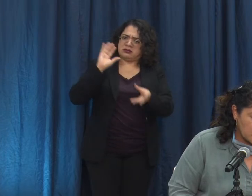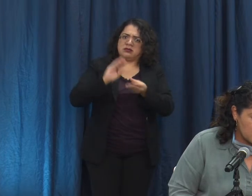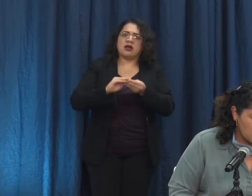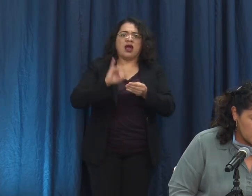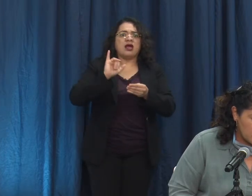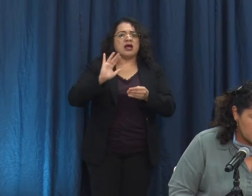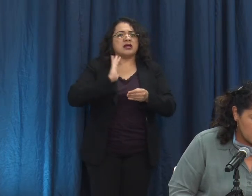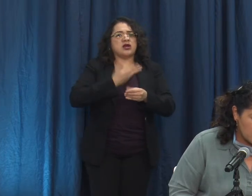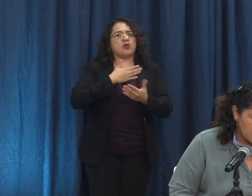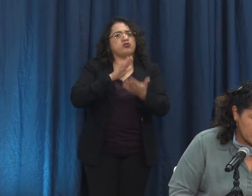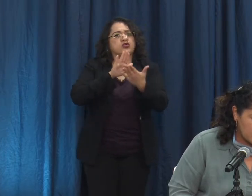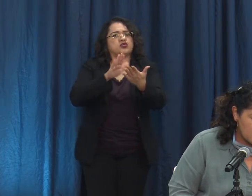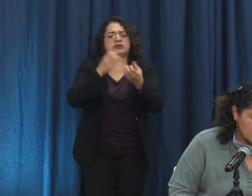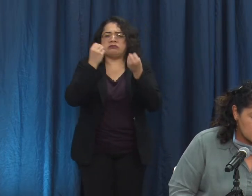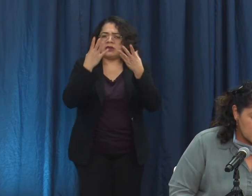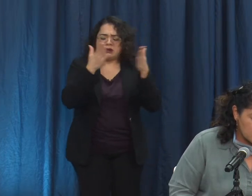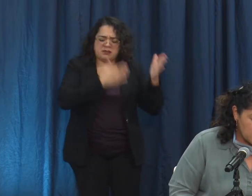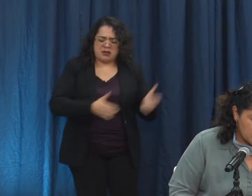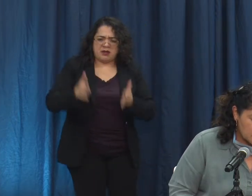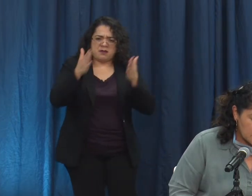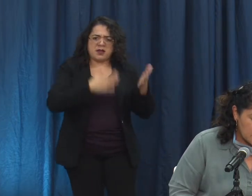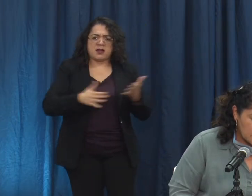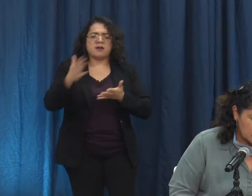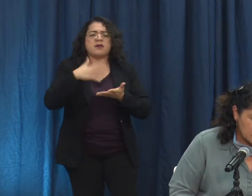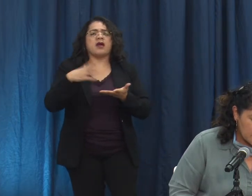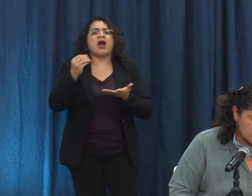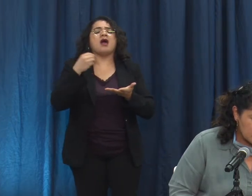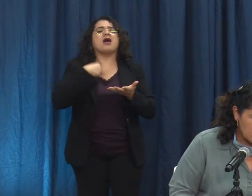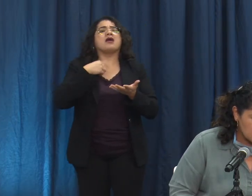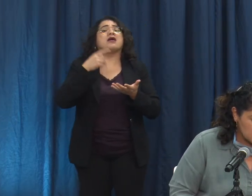para volver al on O'Malley dad son las pruebas general azad 'as a las opciones